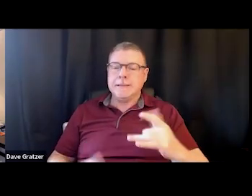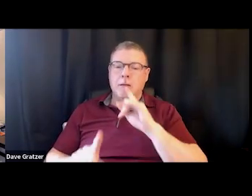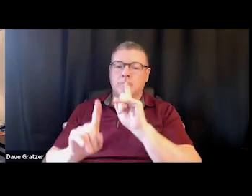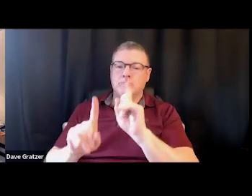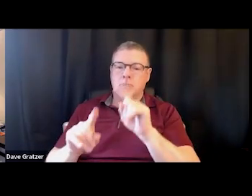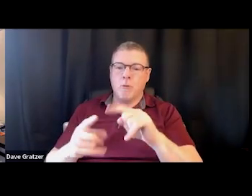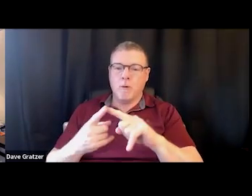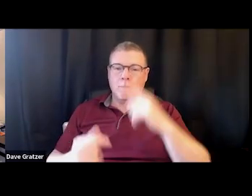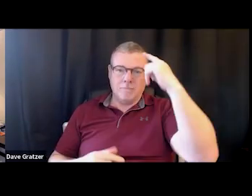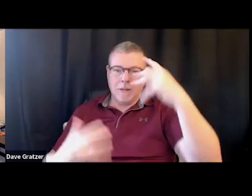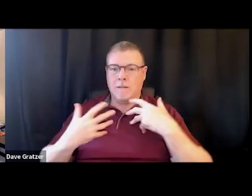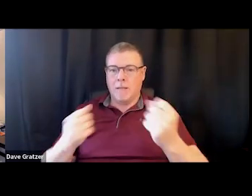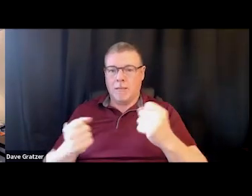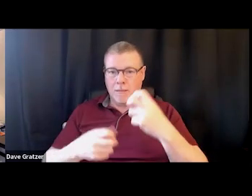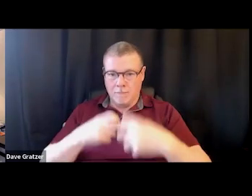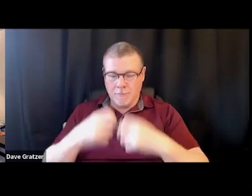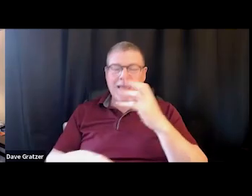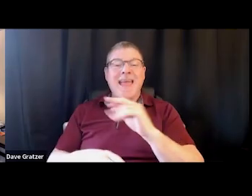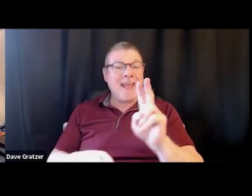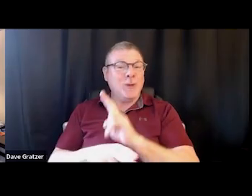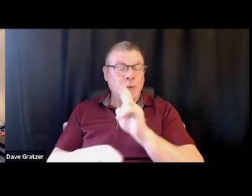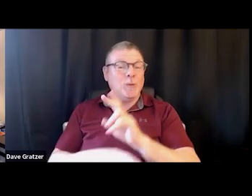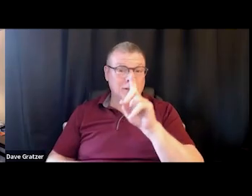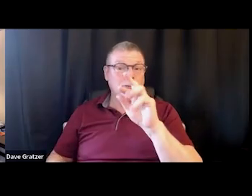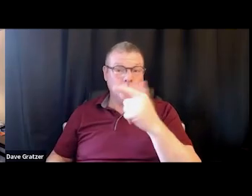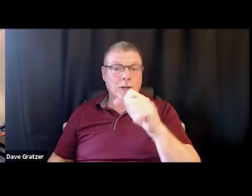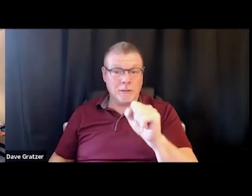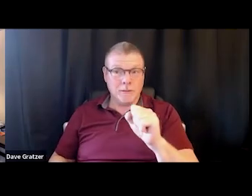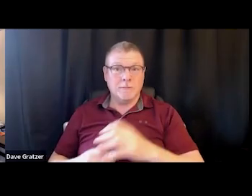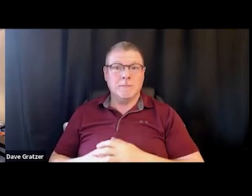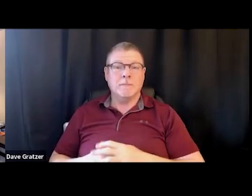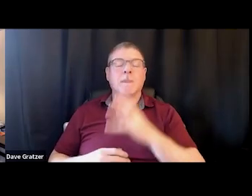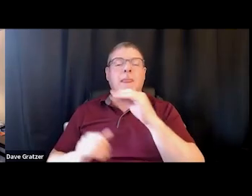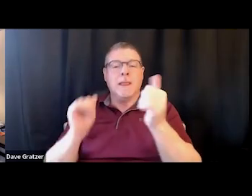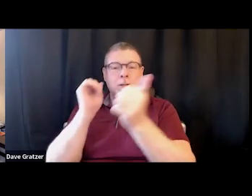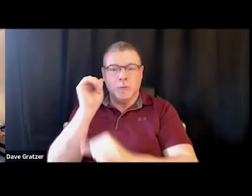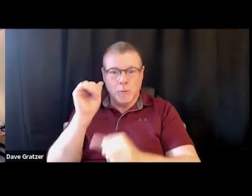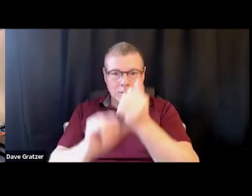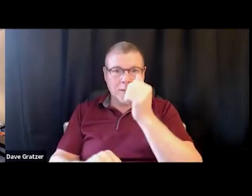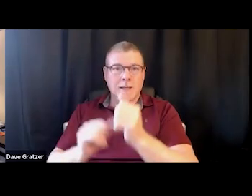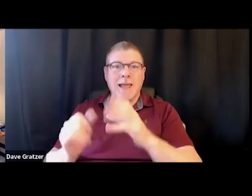y uso de sustancias, suicidio, victimización, y dificultades con las actividades de la vida diaria.